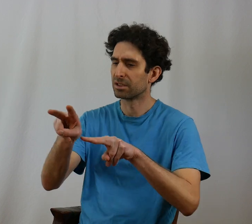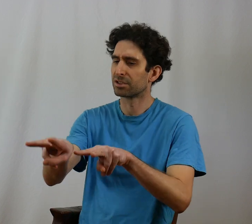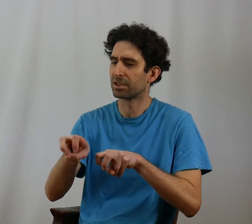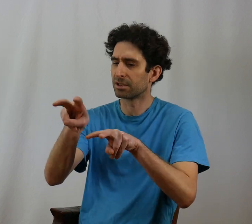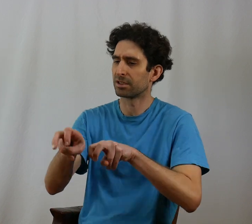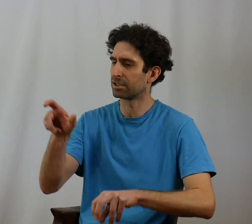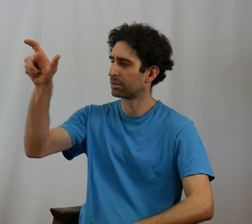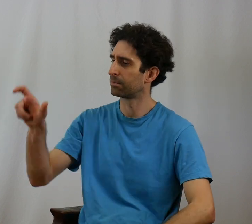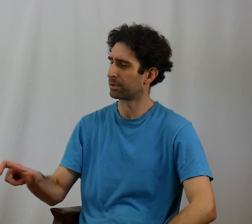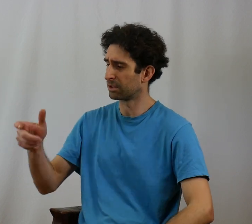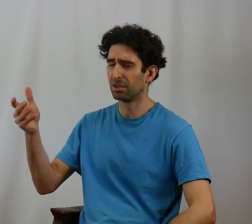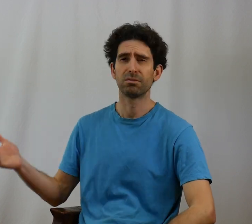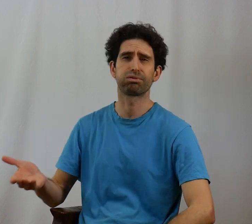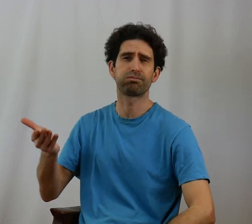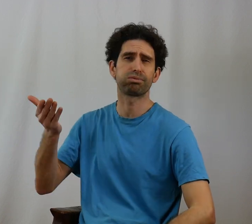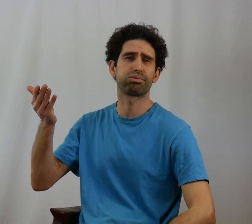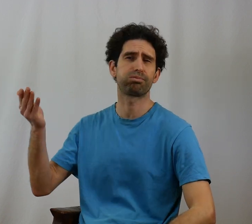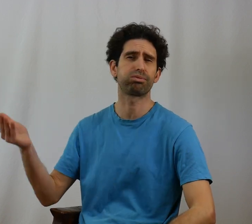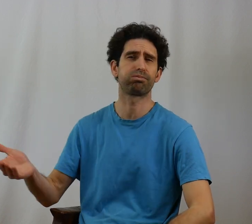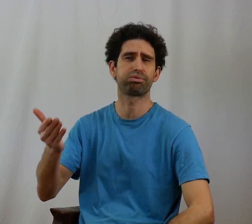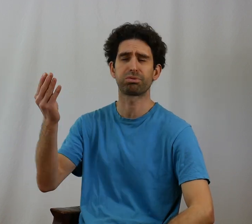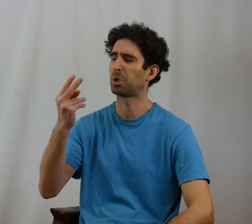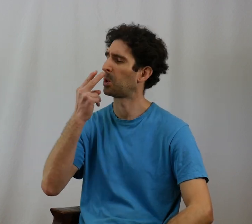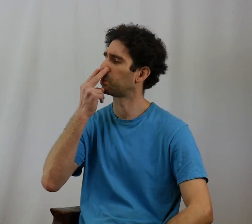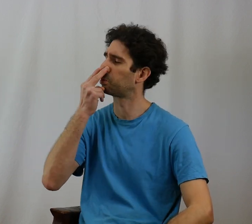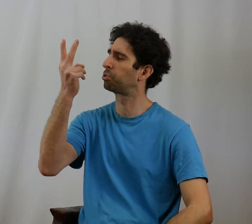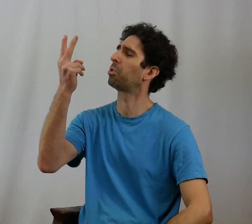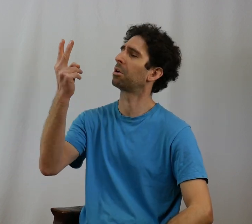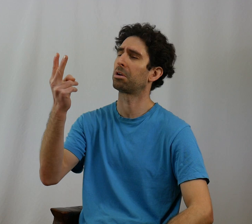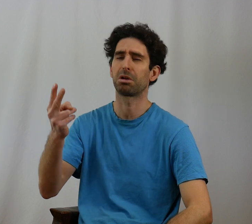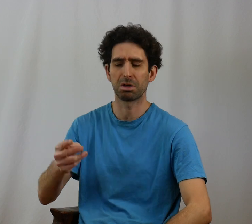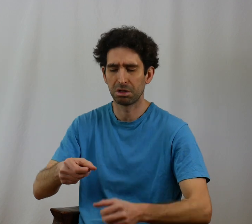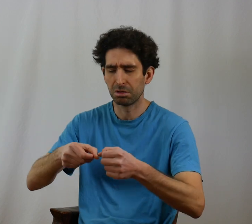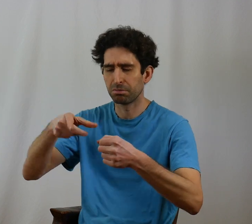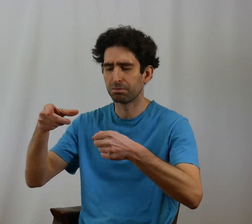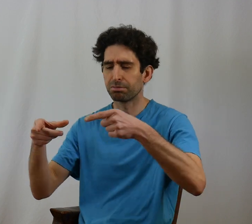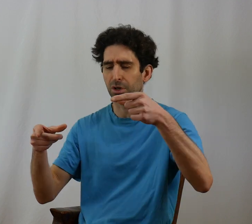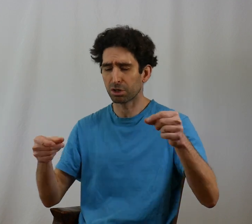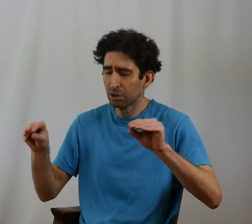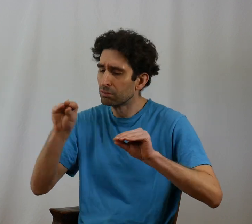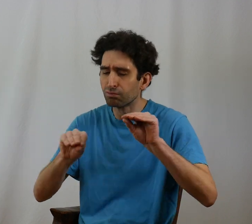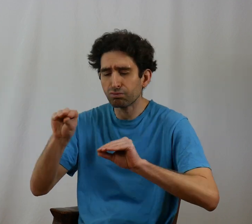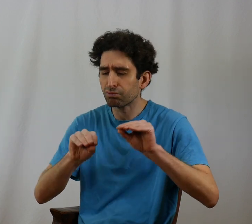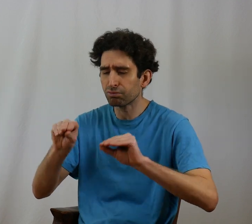Qu'une personne est douée en jardinage. Elle s'occupe des plantes,